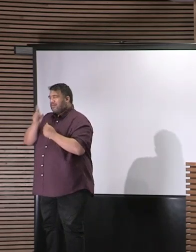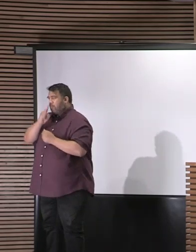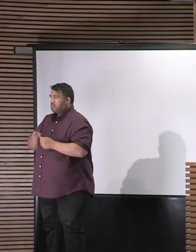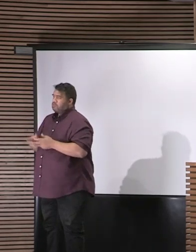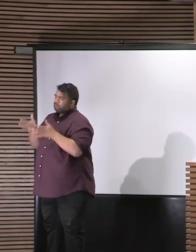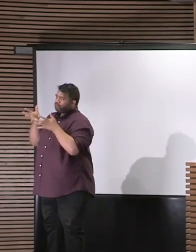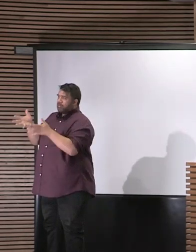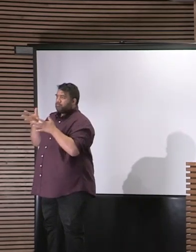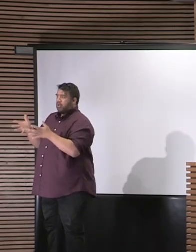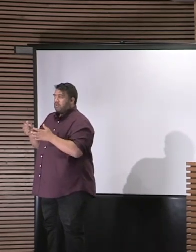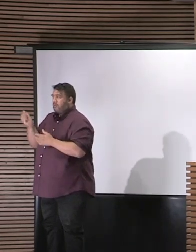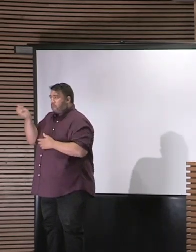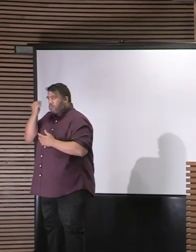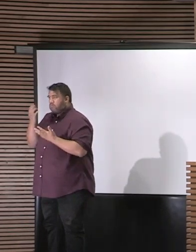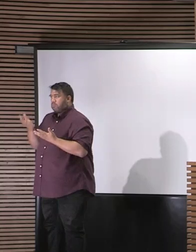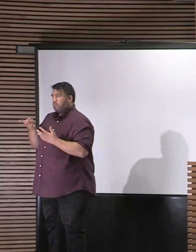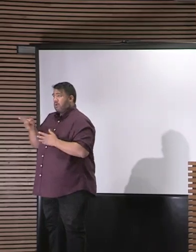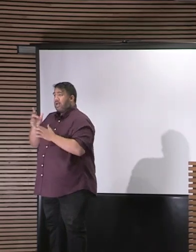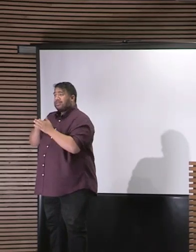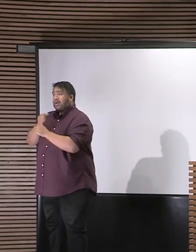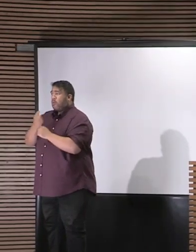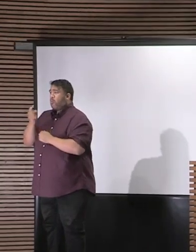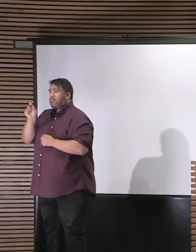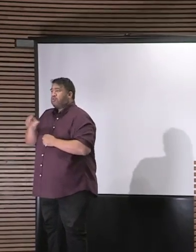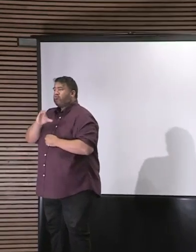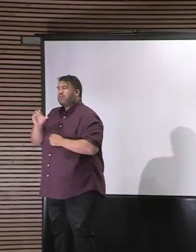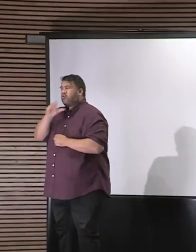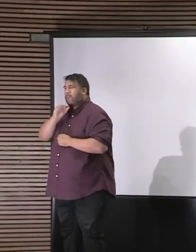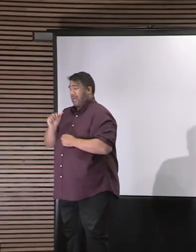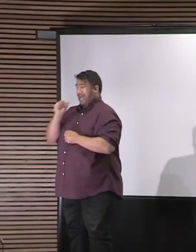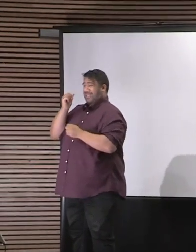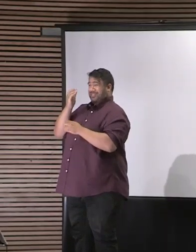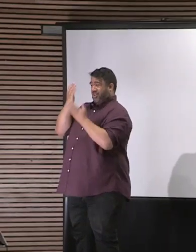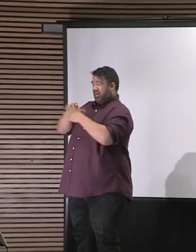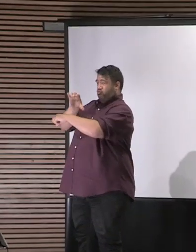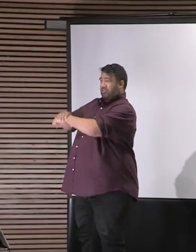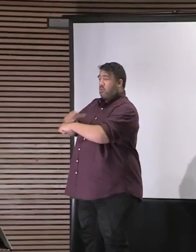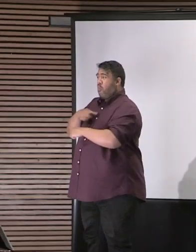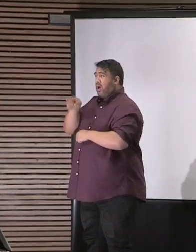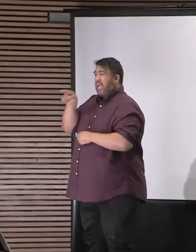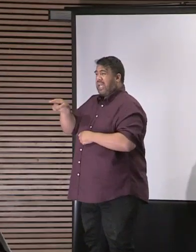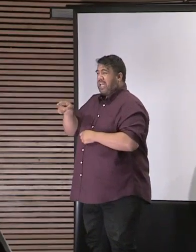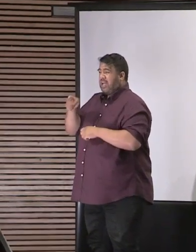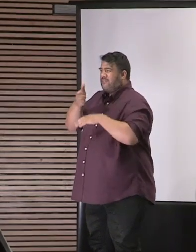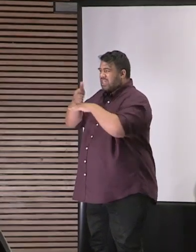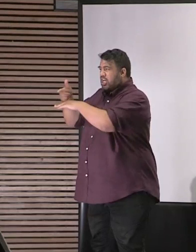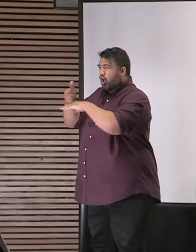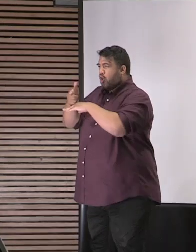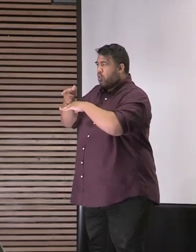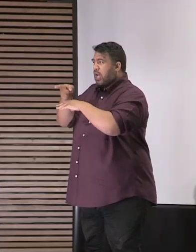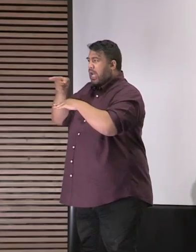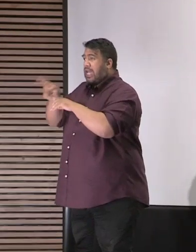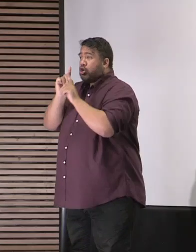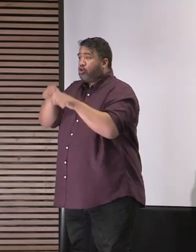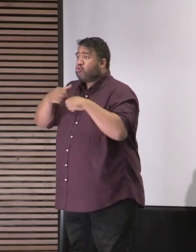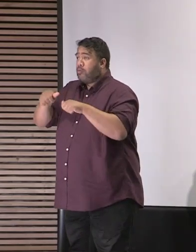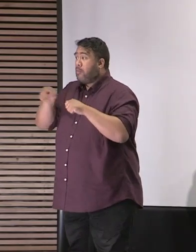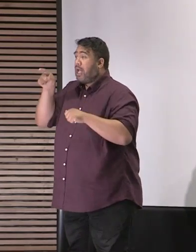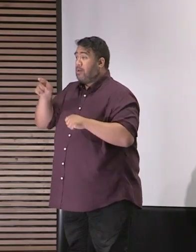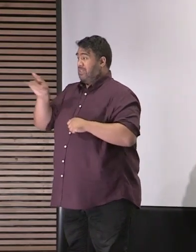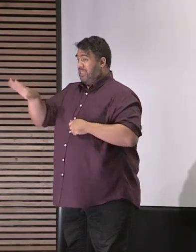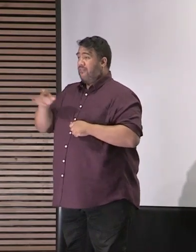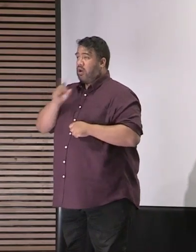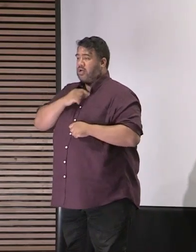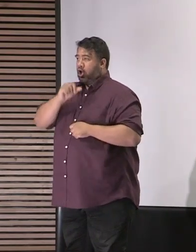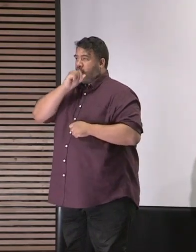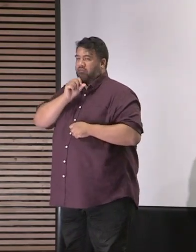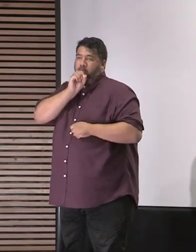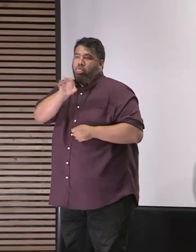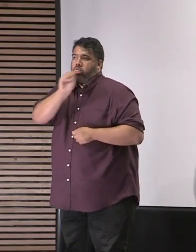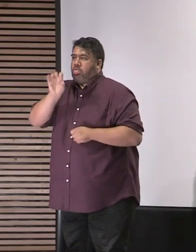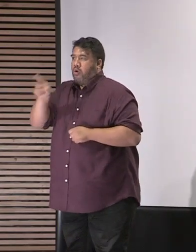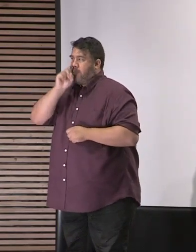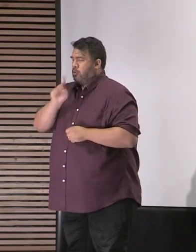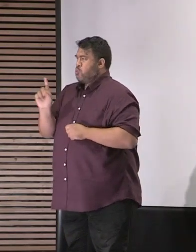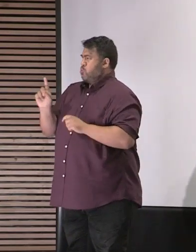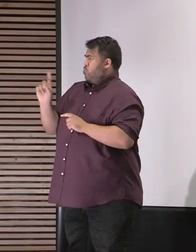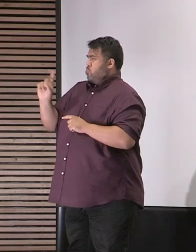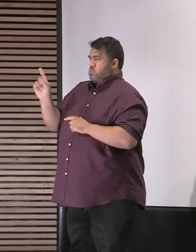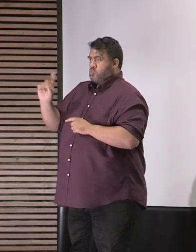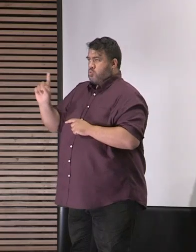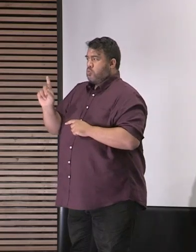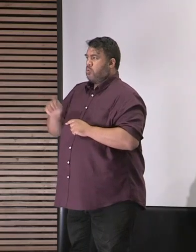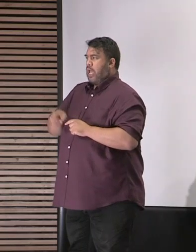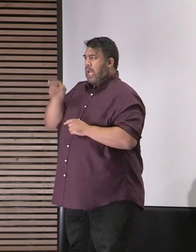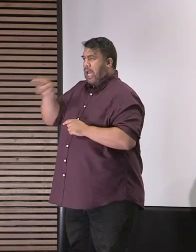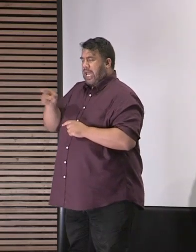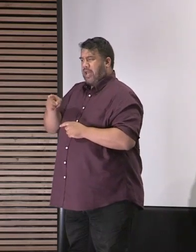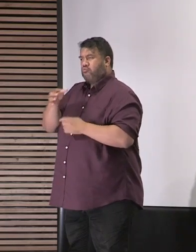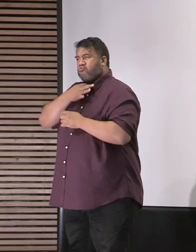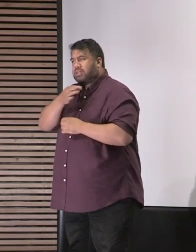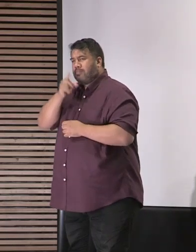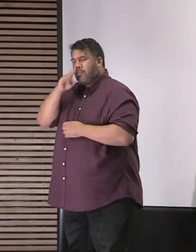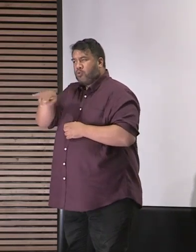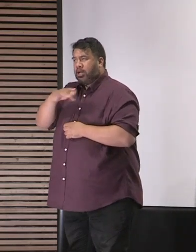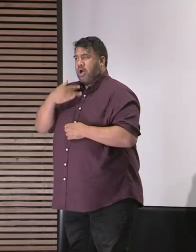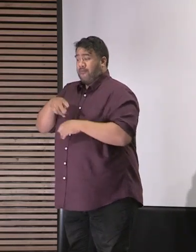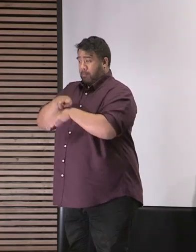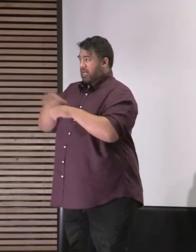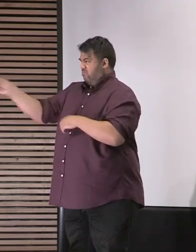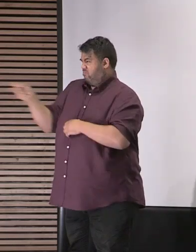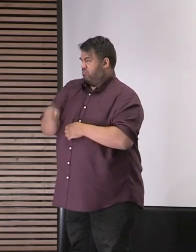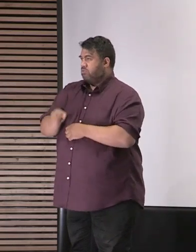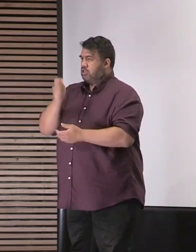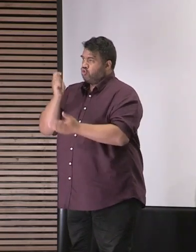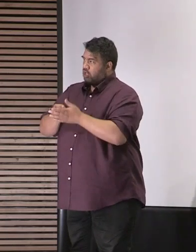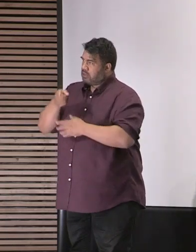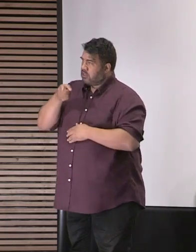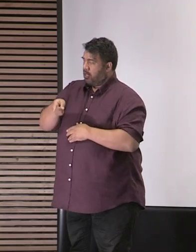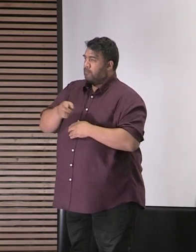supermercados, estaciones de